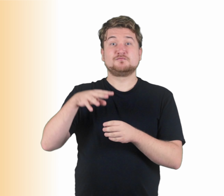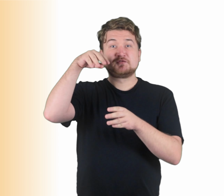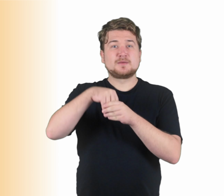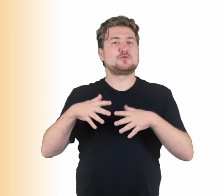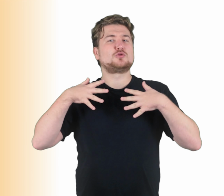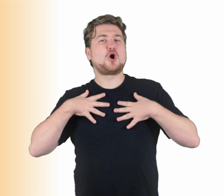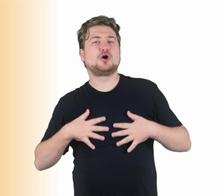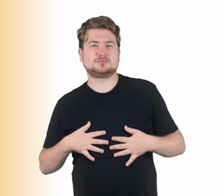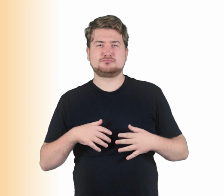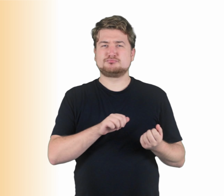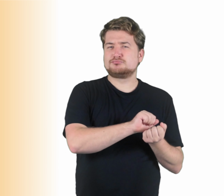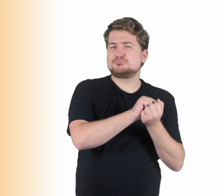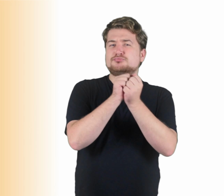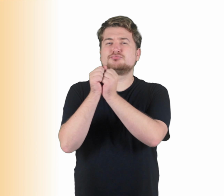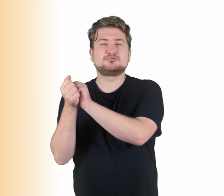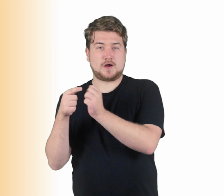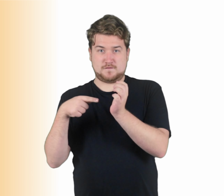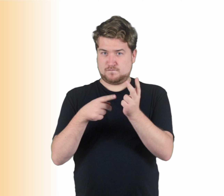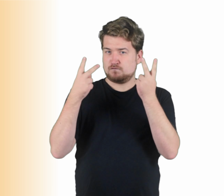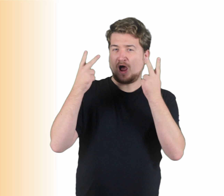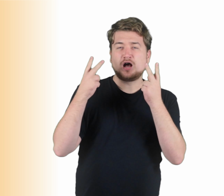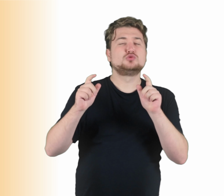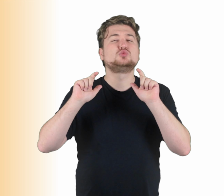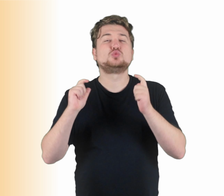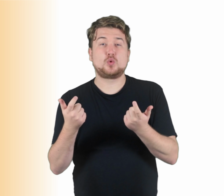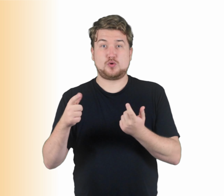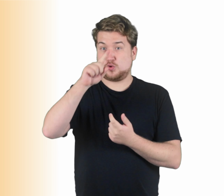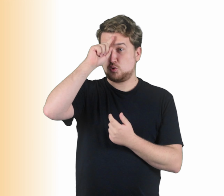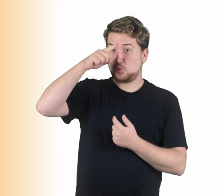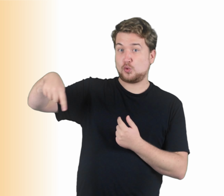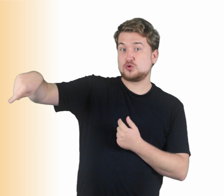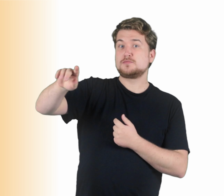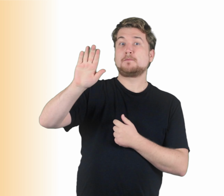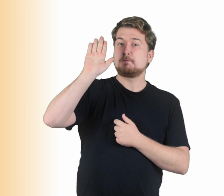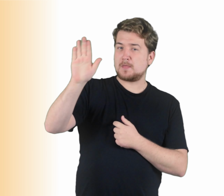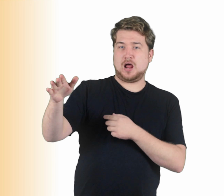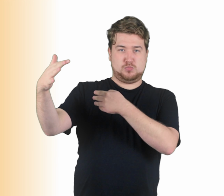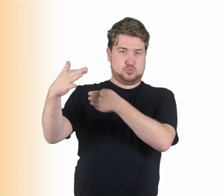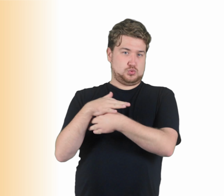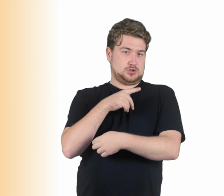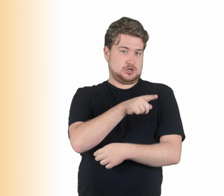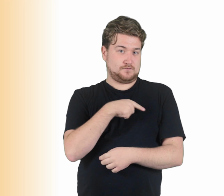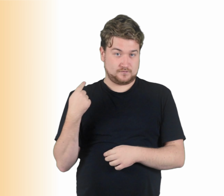Kluczowe znaczenie w tym procesie odgrywają inni ludzie.